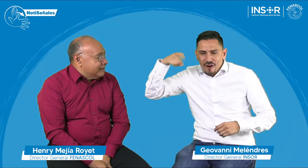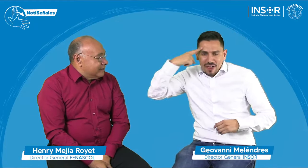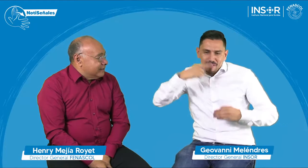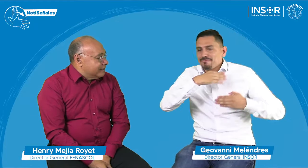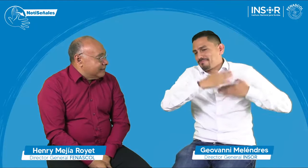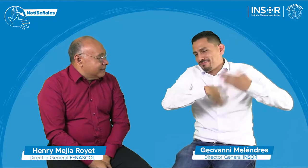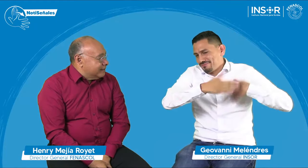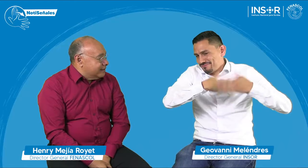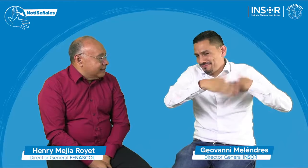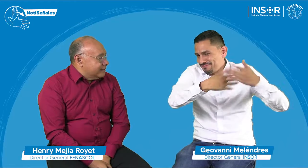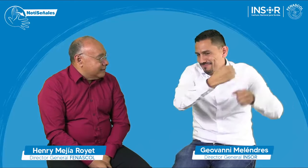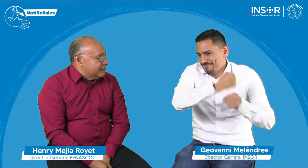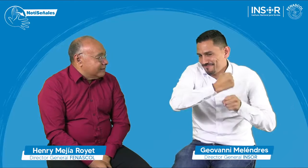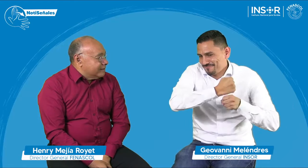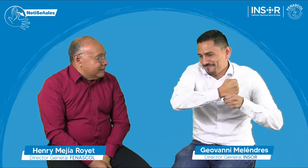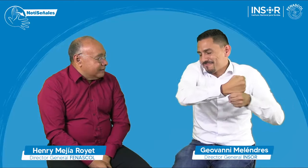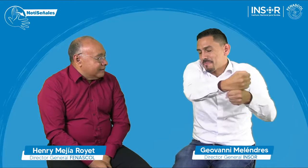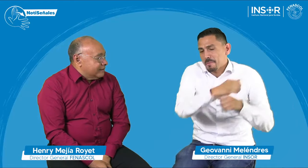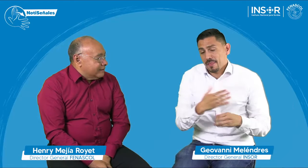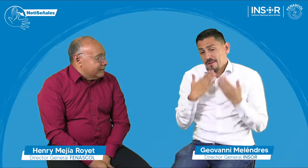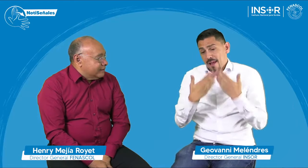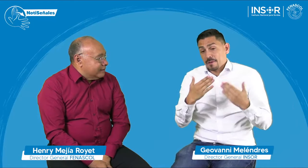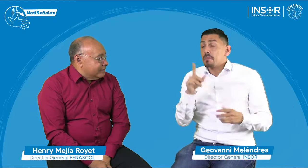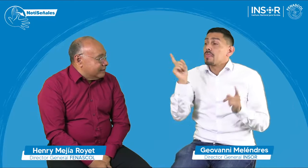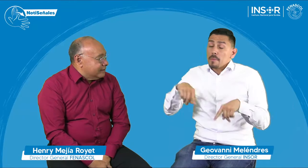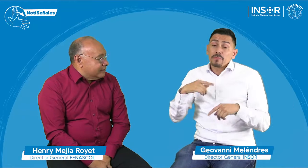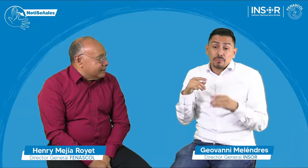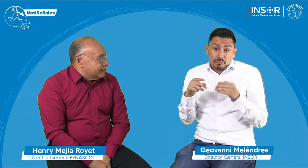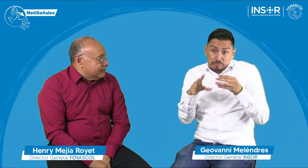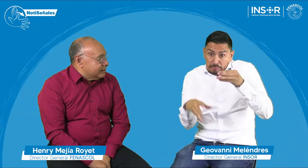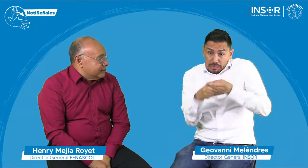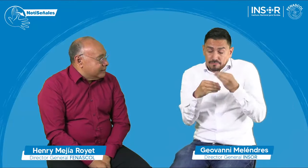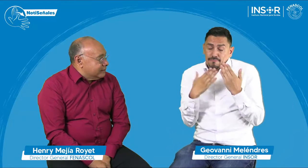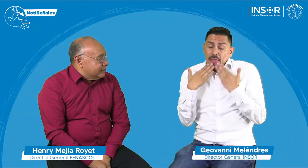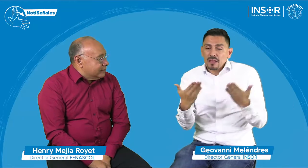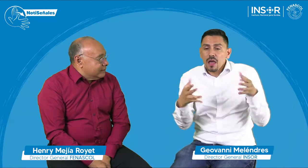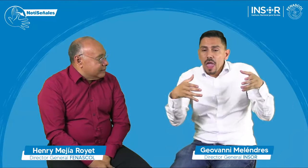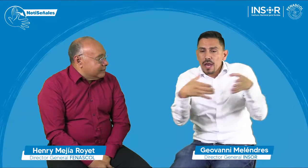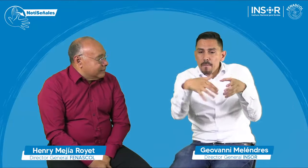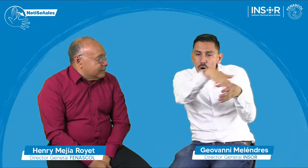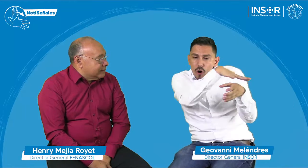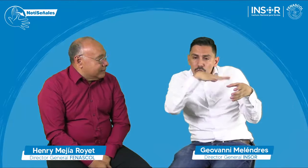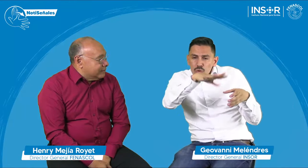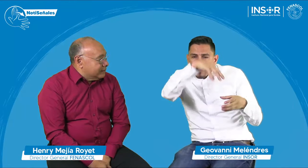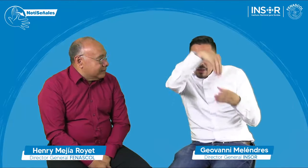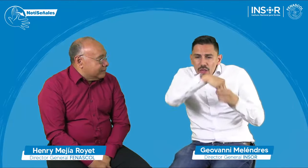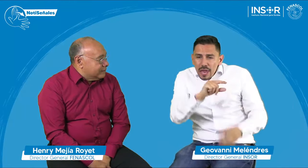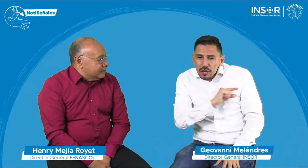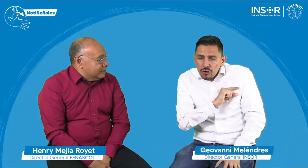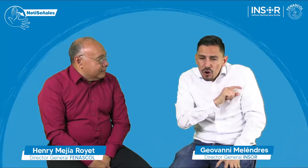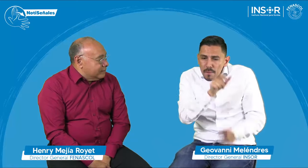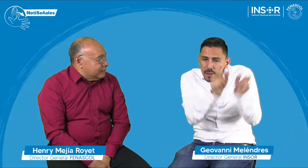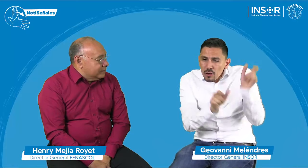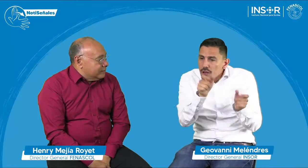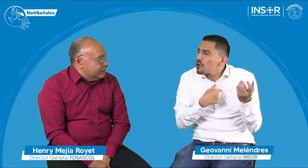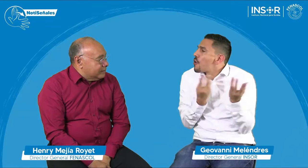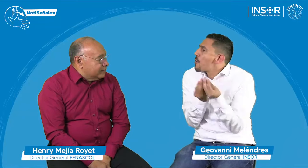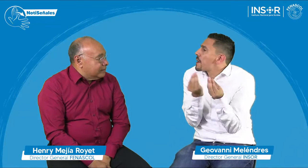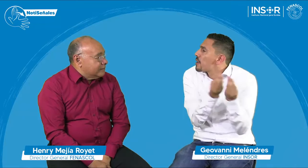que agradecí mucho ese proceso de trabajo aquí en Fenascol y ingresé a trabajar al INSOR mi